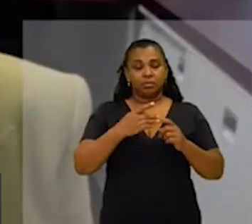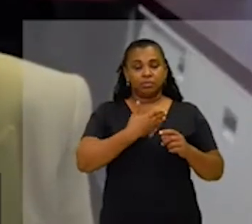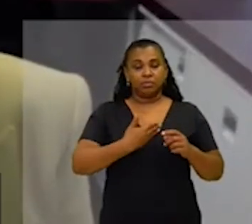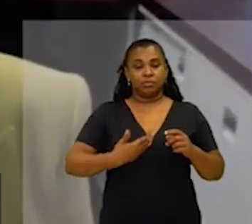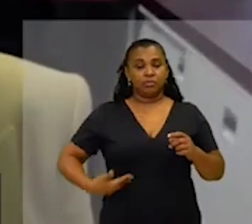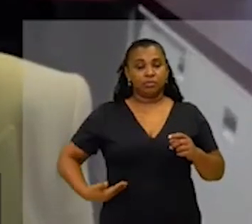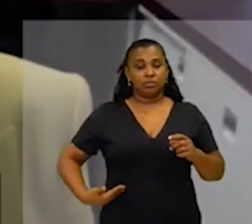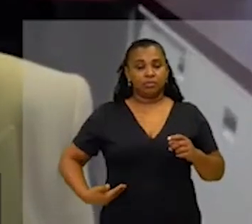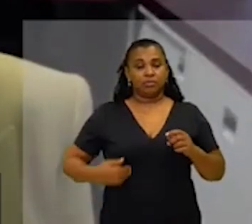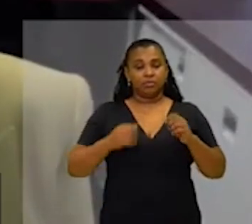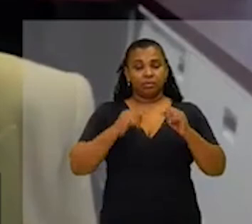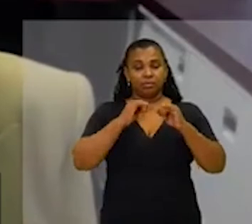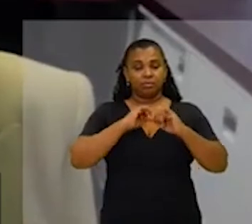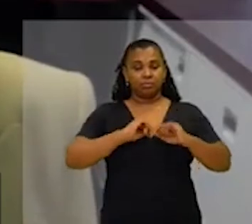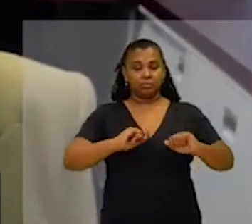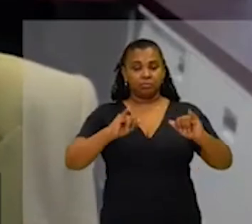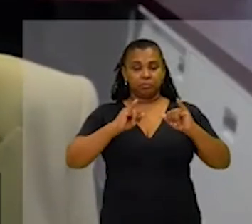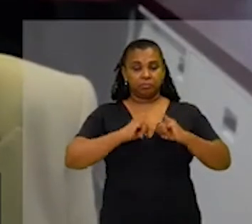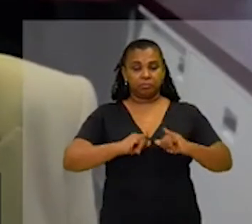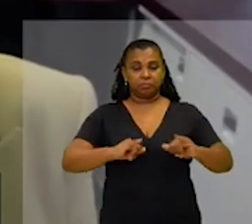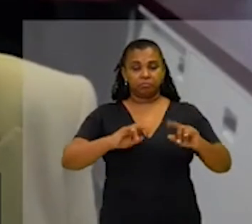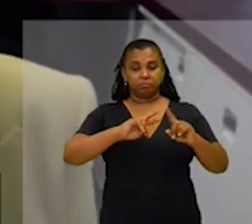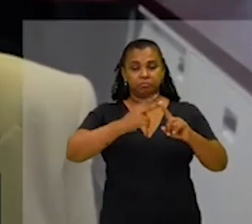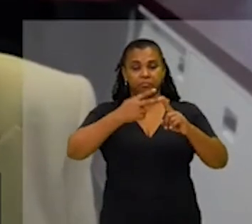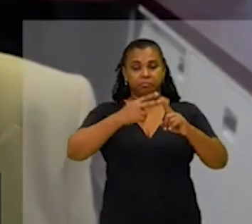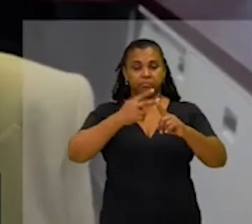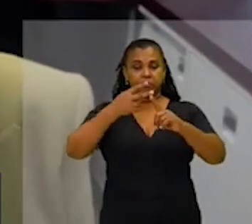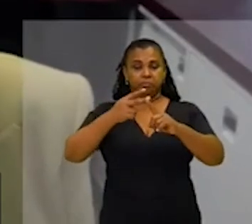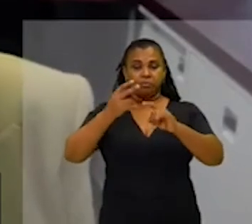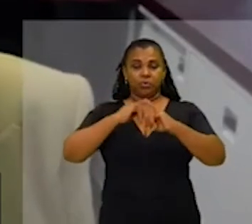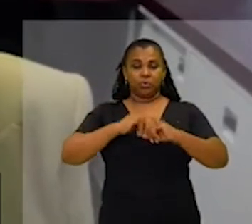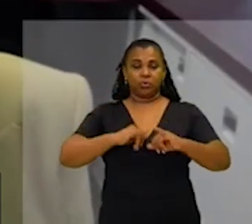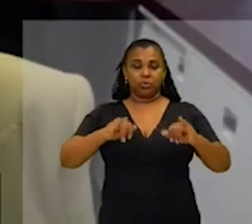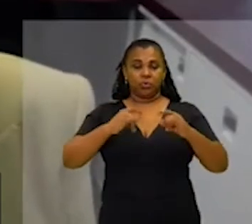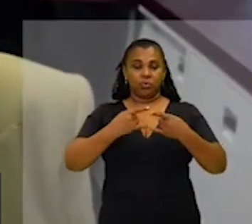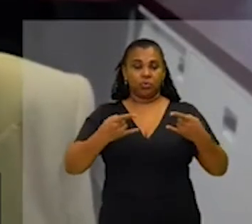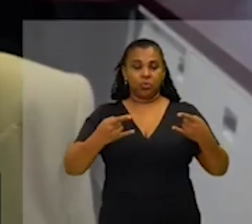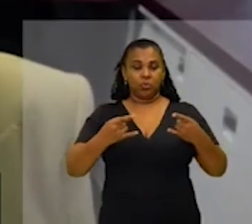nesse sistema de prestação de contas e você for buscar de contas que é a interface pública de